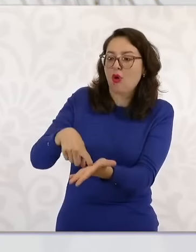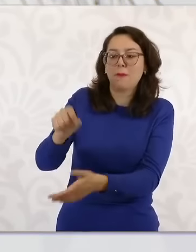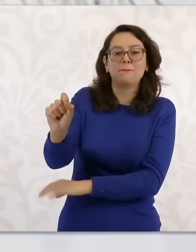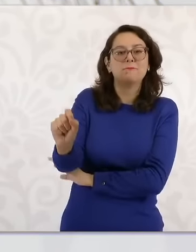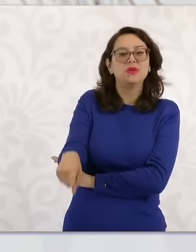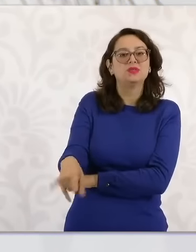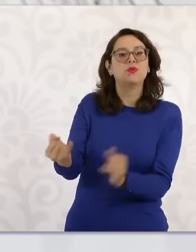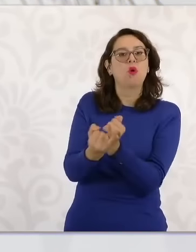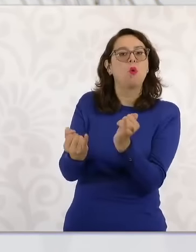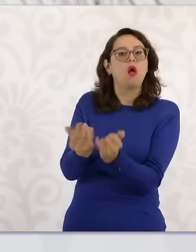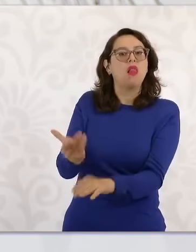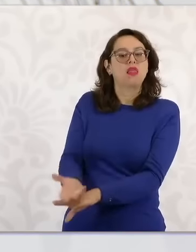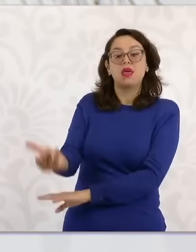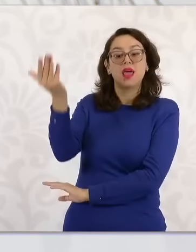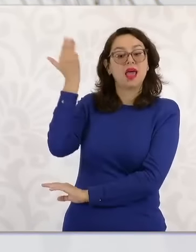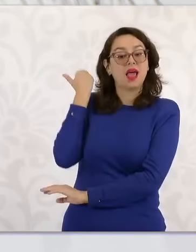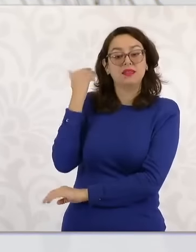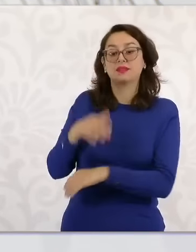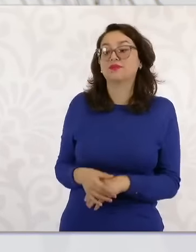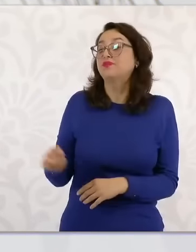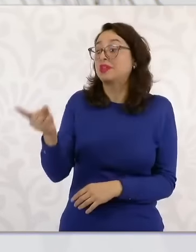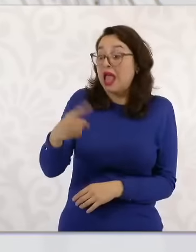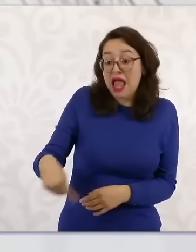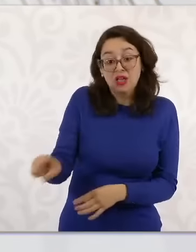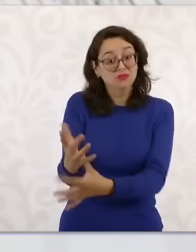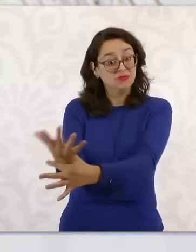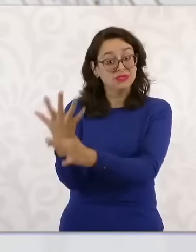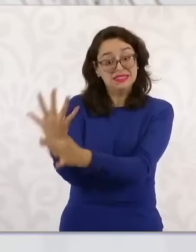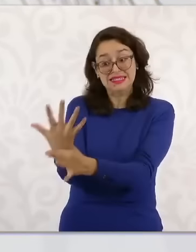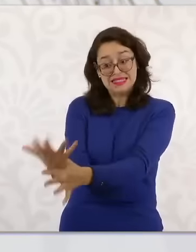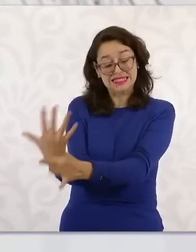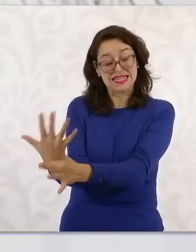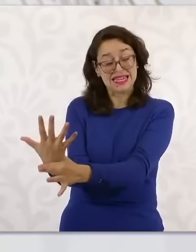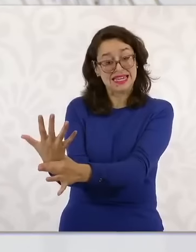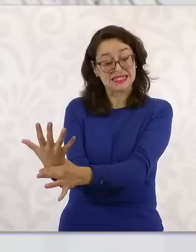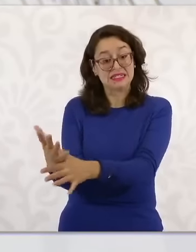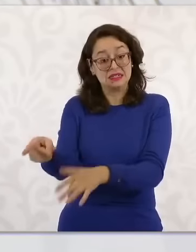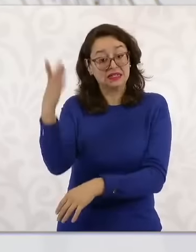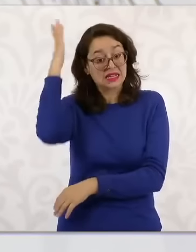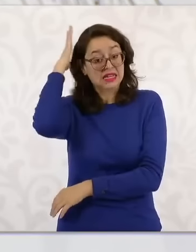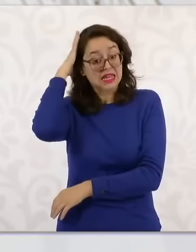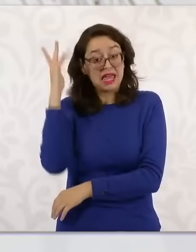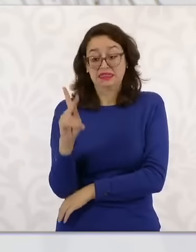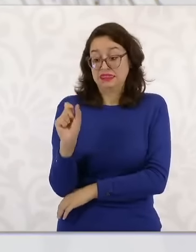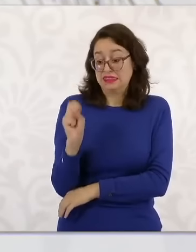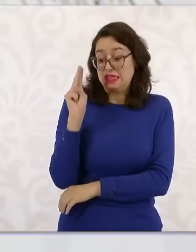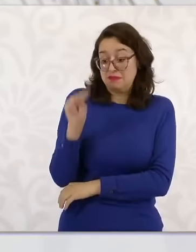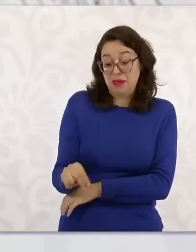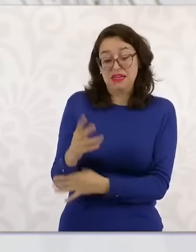Ellos han dicho públicamente, públicamente, su dirigente del PAN lo dijo y es además los